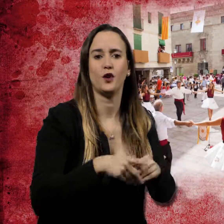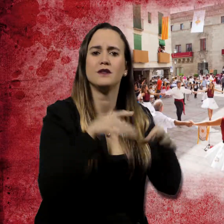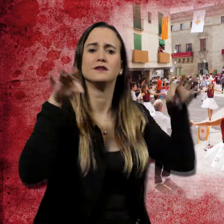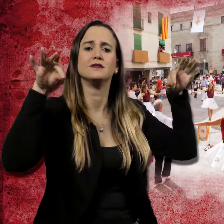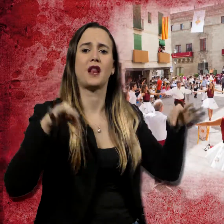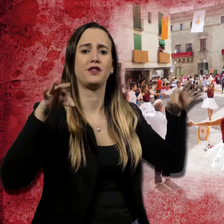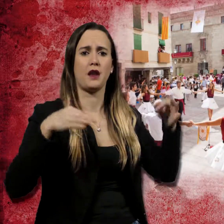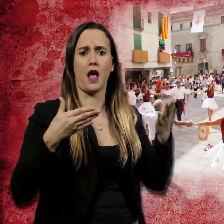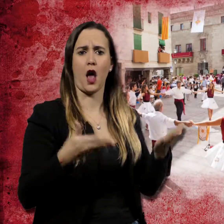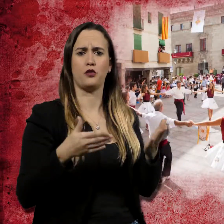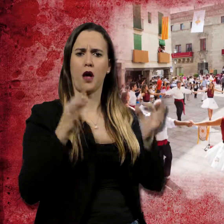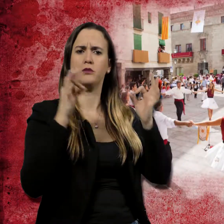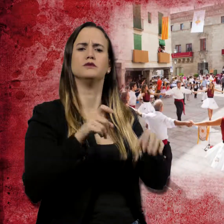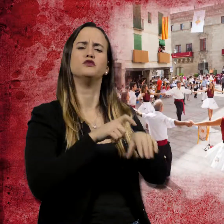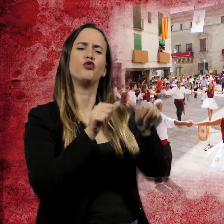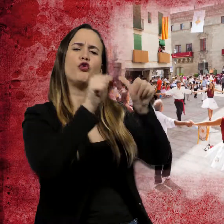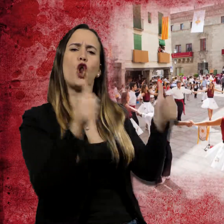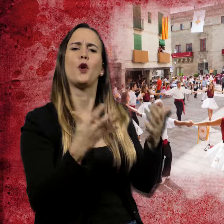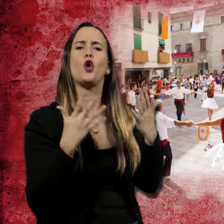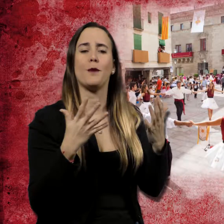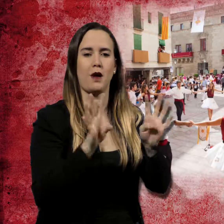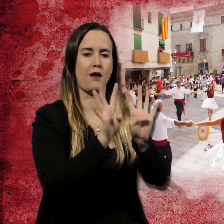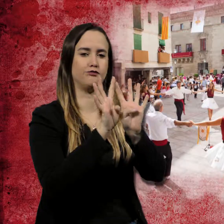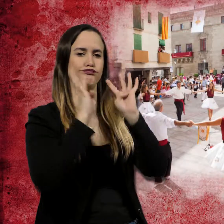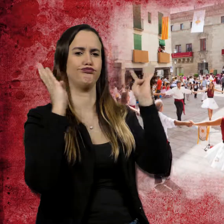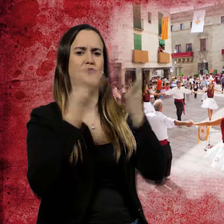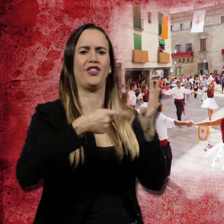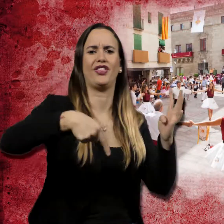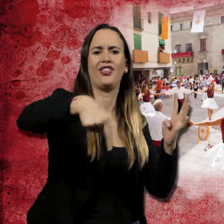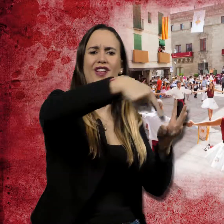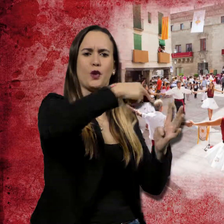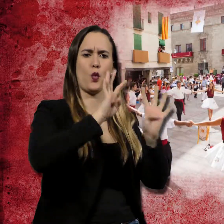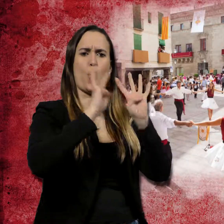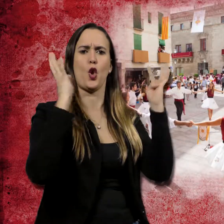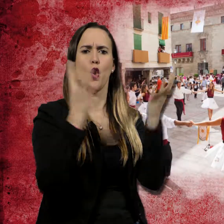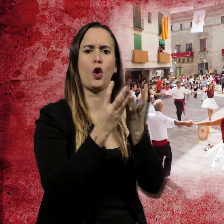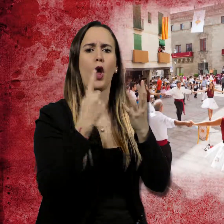La sardana actual es caracteritza, coreogràficament parlant, per ser una dansa que es balla en cercle,